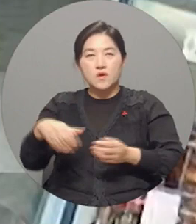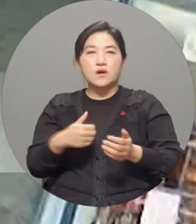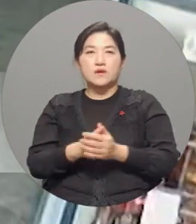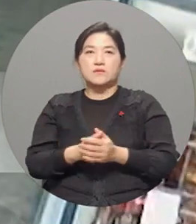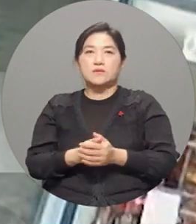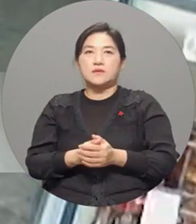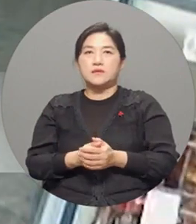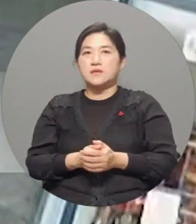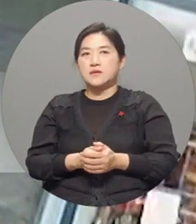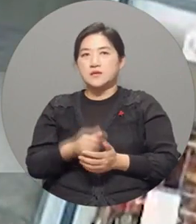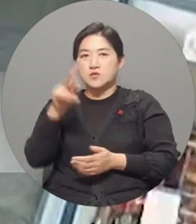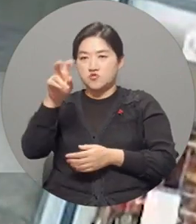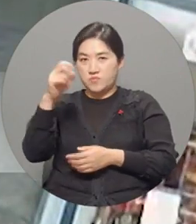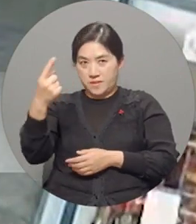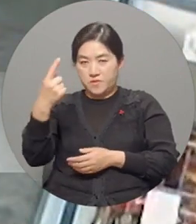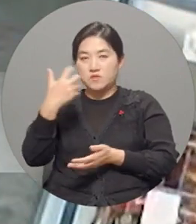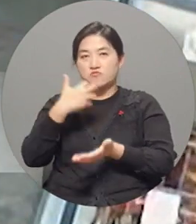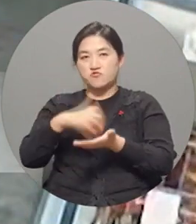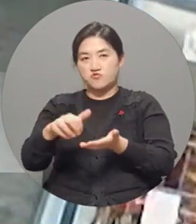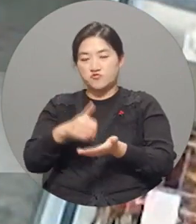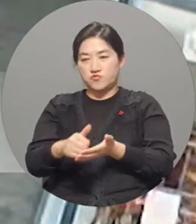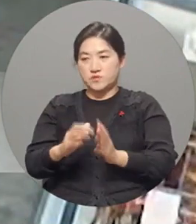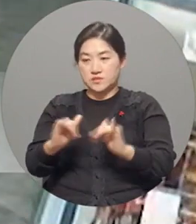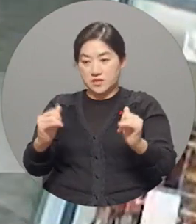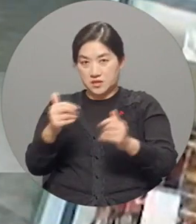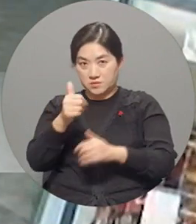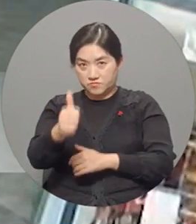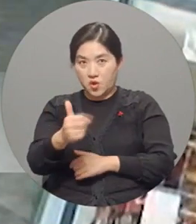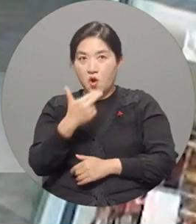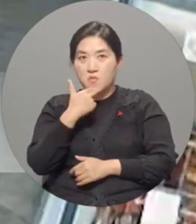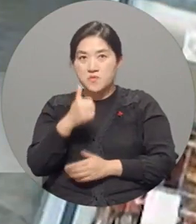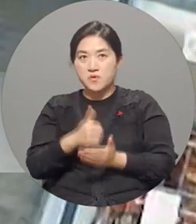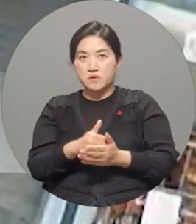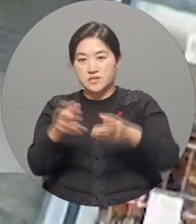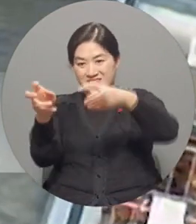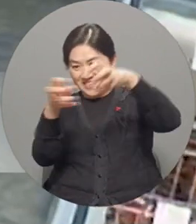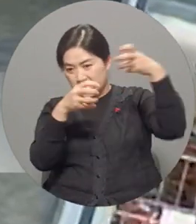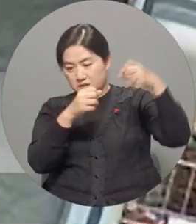서울과 경기 용인, 성남 등 수도권 일대를 돌며 21차례에 걸쳐 이렇게 무인 점포